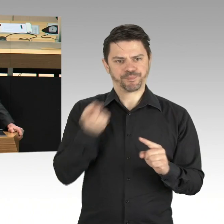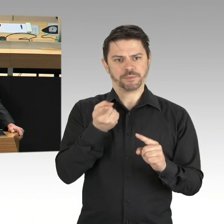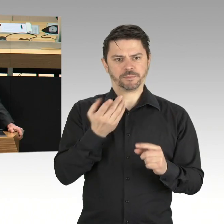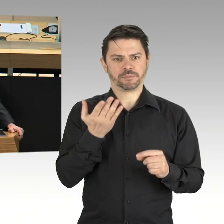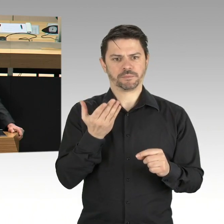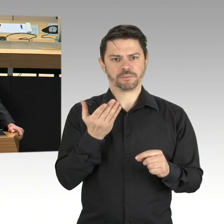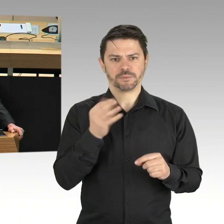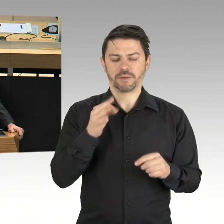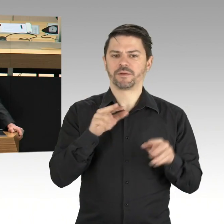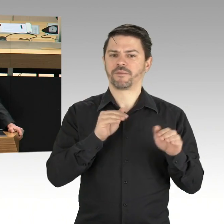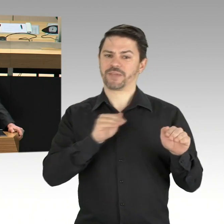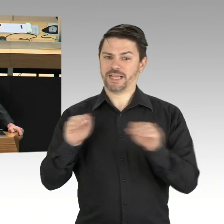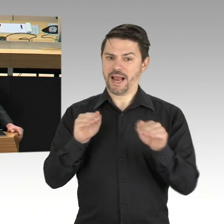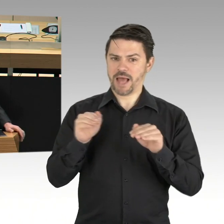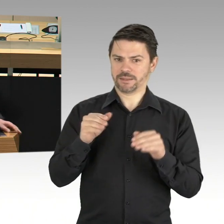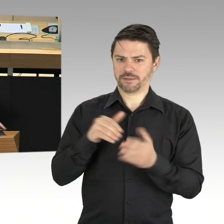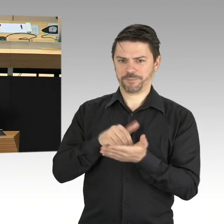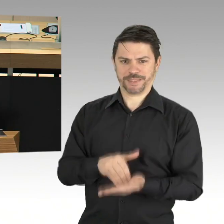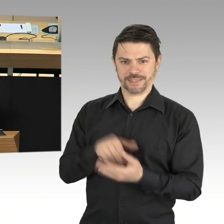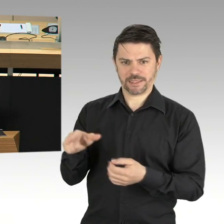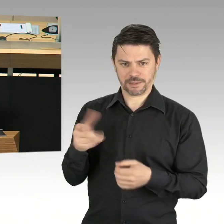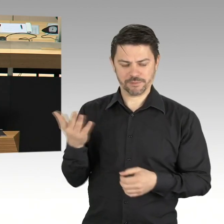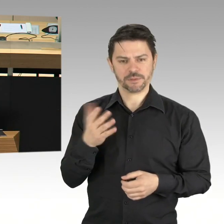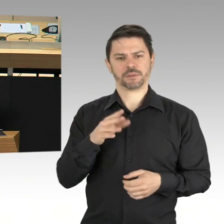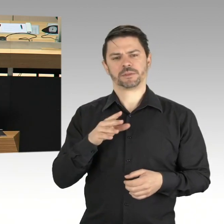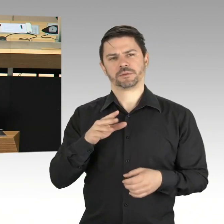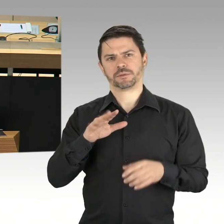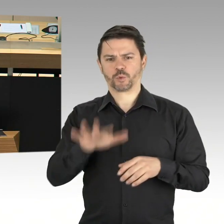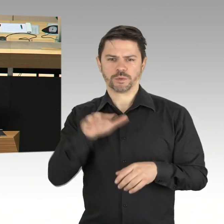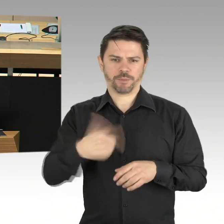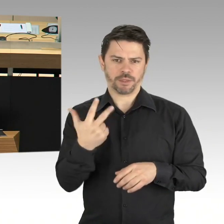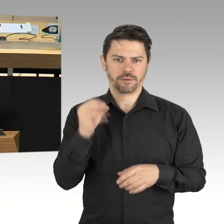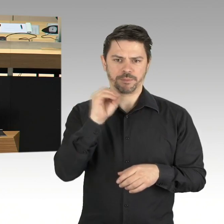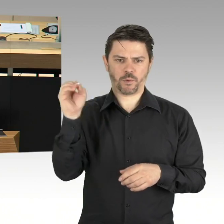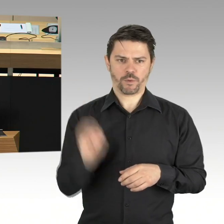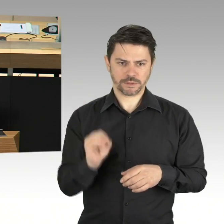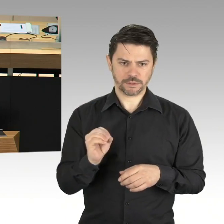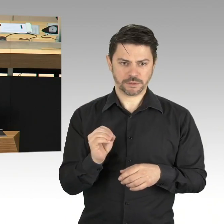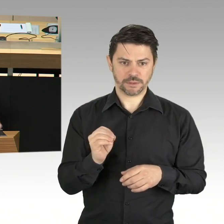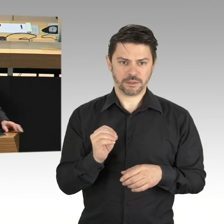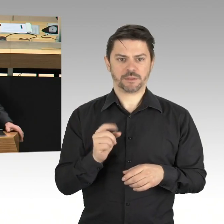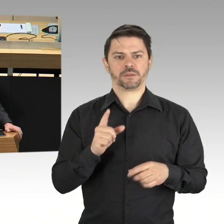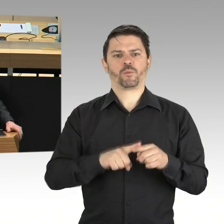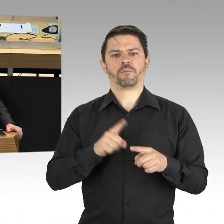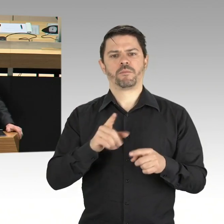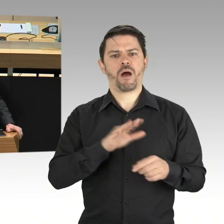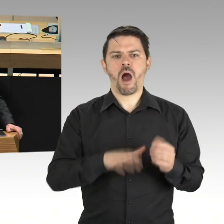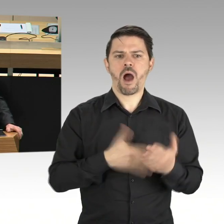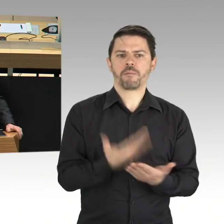Meine Damen und Herren, das ist nicht nur eine sozial extrem bedenkliche Entwicklung, sondern das ist auch eine wirtschaftlich